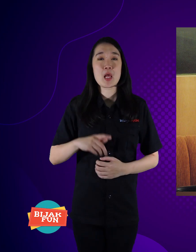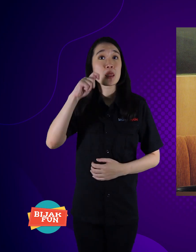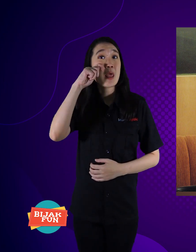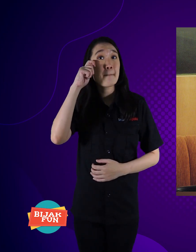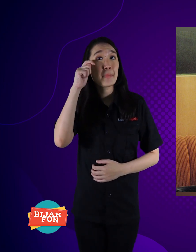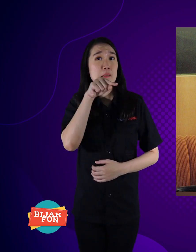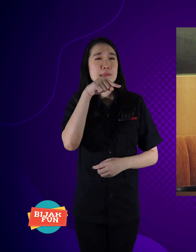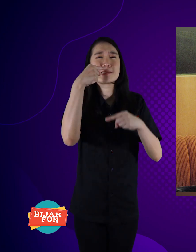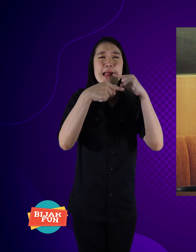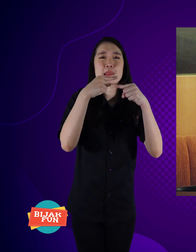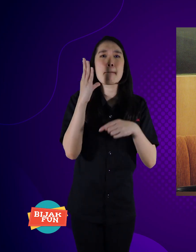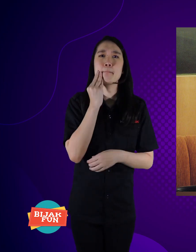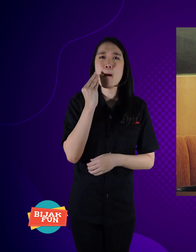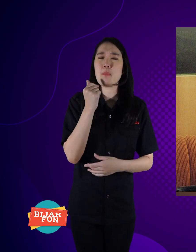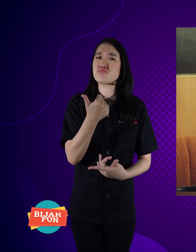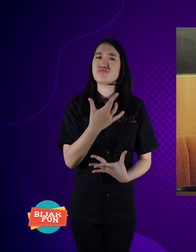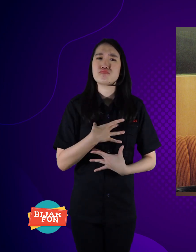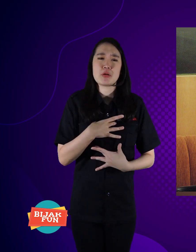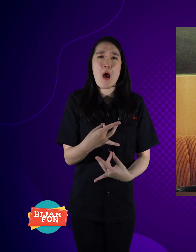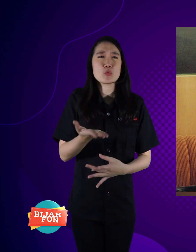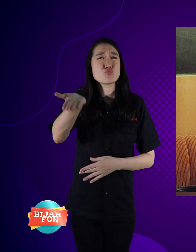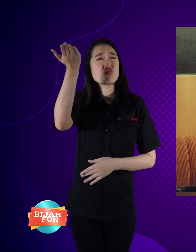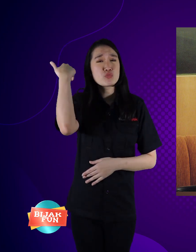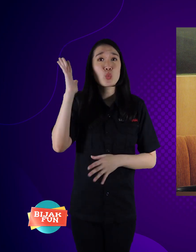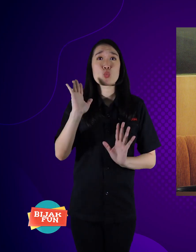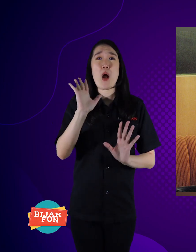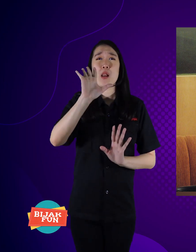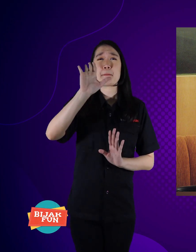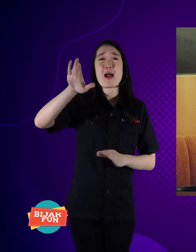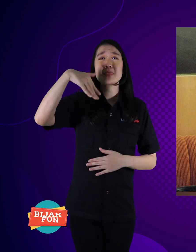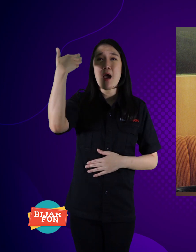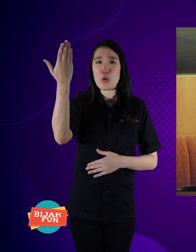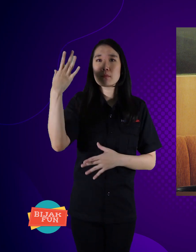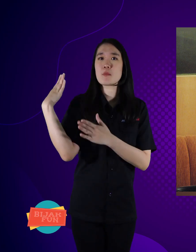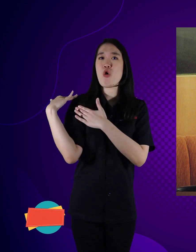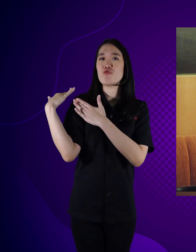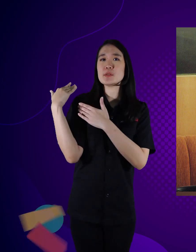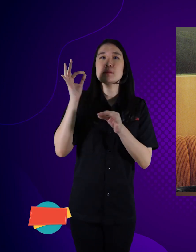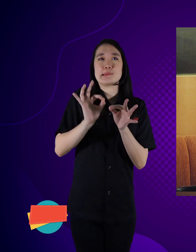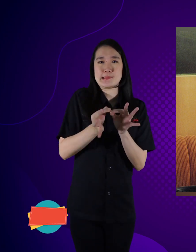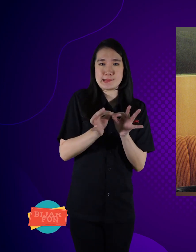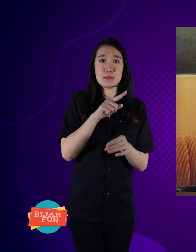Tamiang bercerita pengalaman menarik, sudah 5 tahun berprofesi JBI.